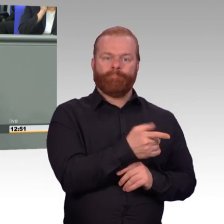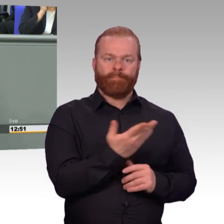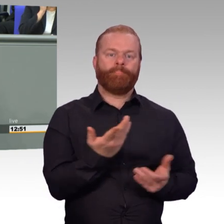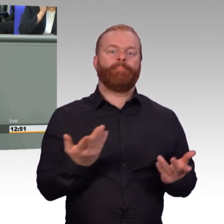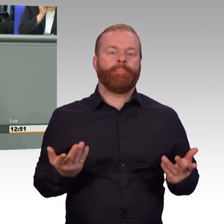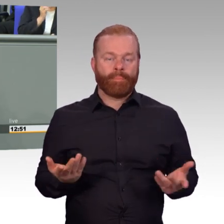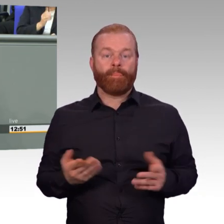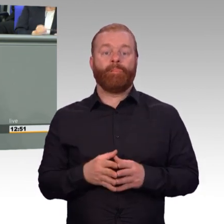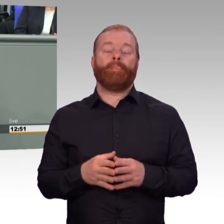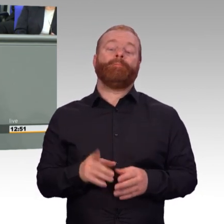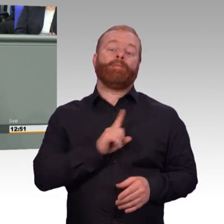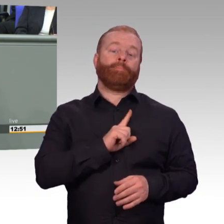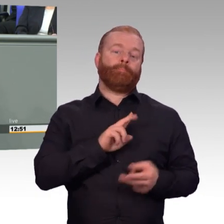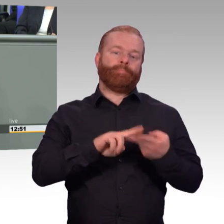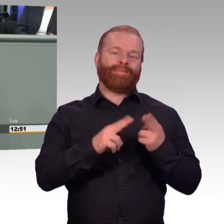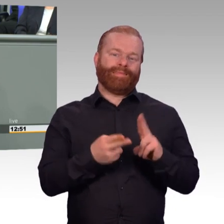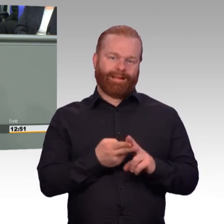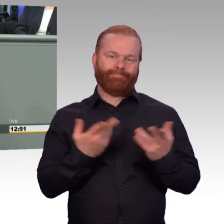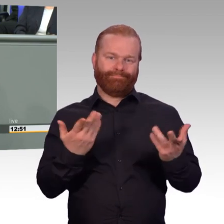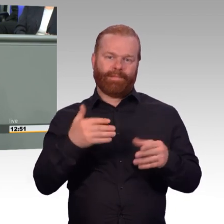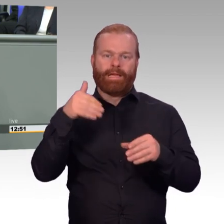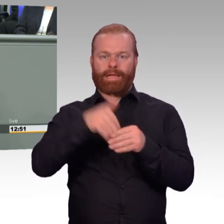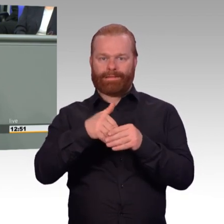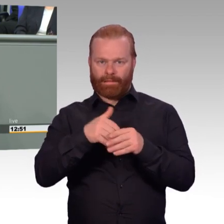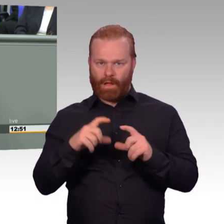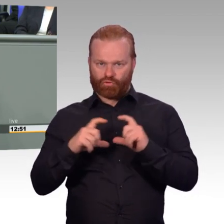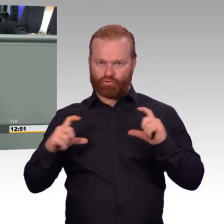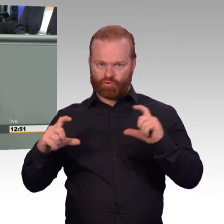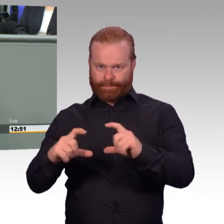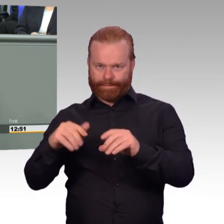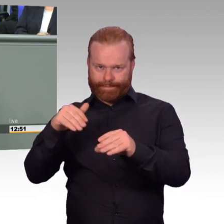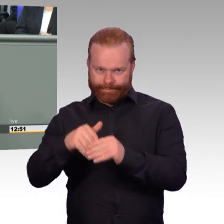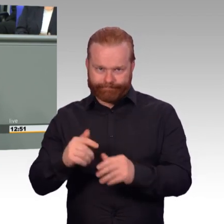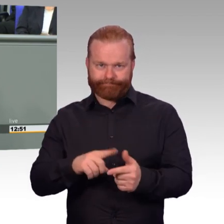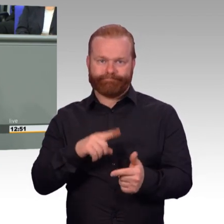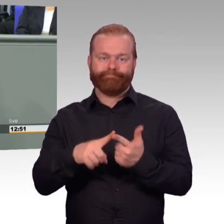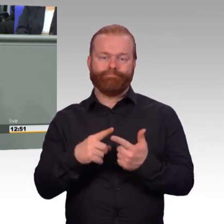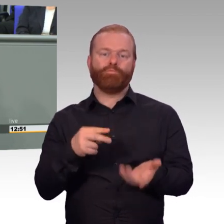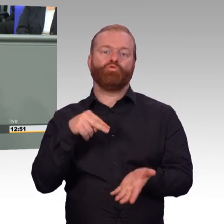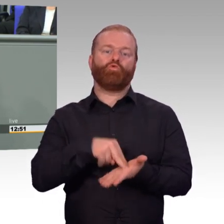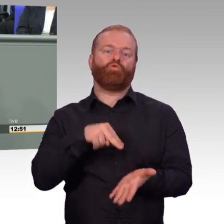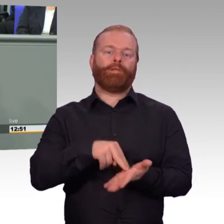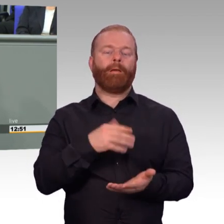vergangenen Legislaturperiode an einem ganzen Bündel von Gesetzesveränderungen, Verbesserungen